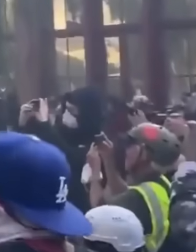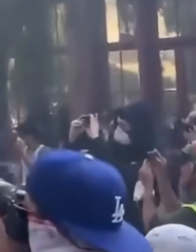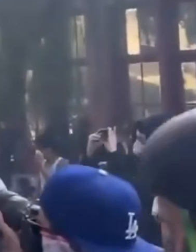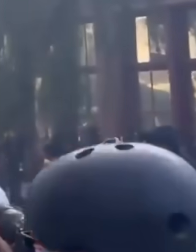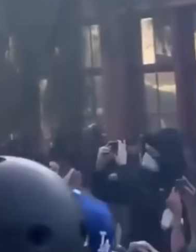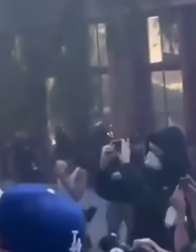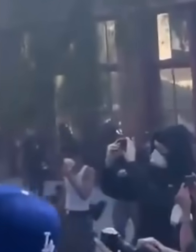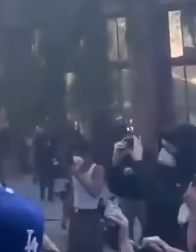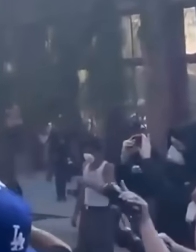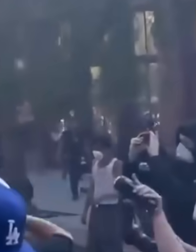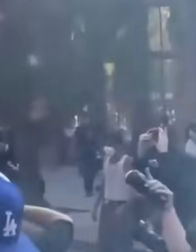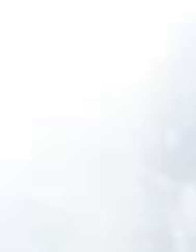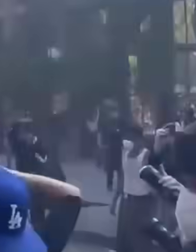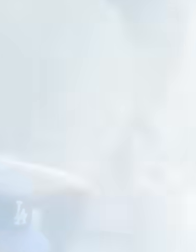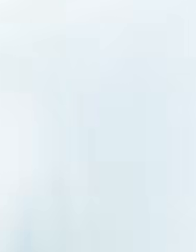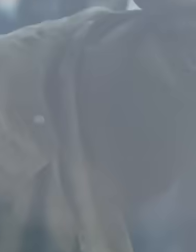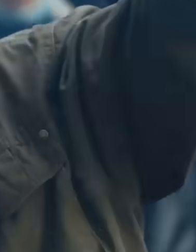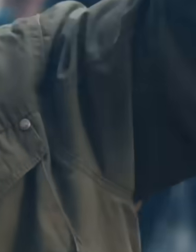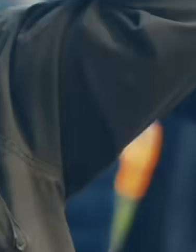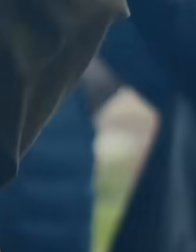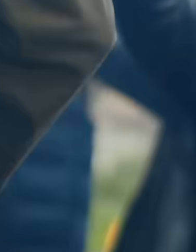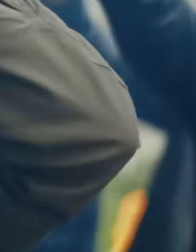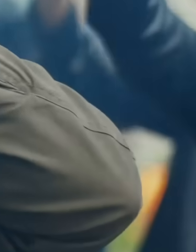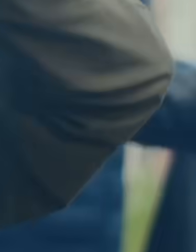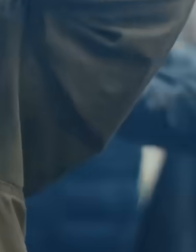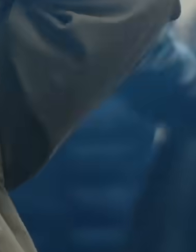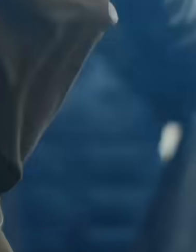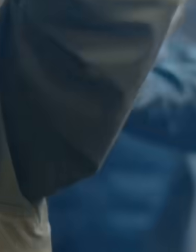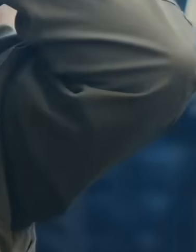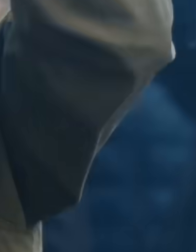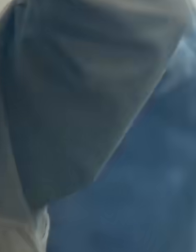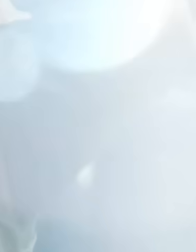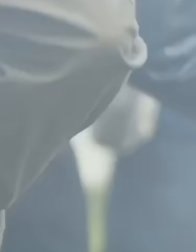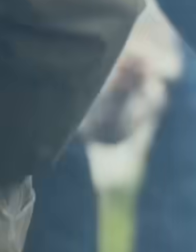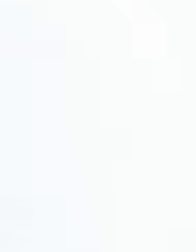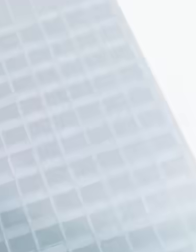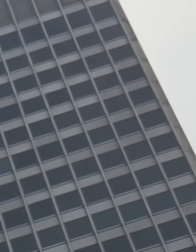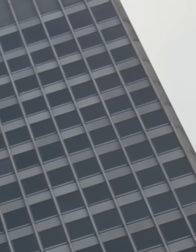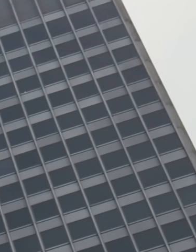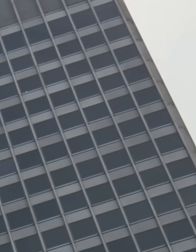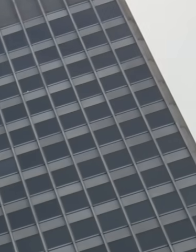ordenadas por el mandatario estadounidense Asimismo la reunión se celebrará en el contexto